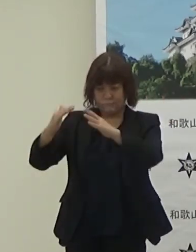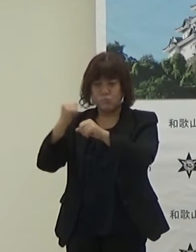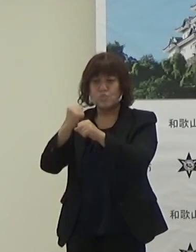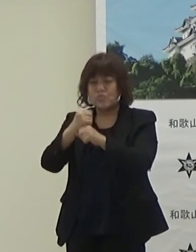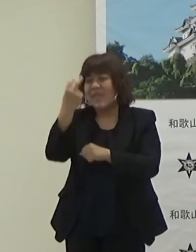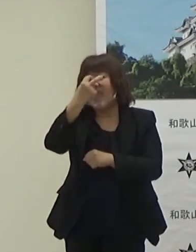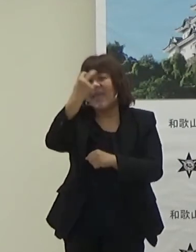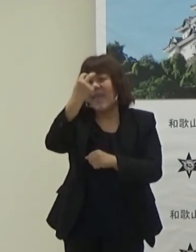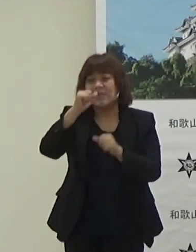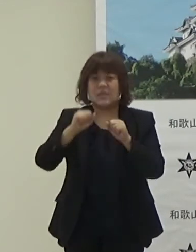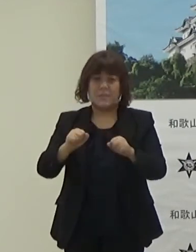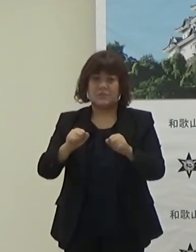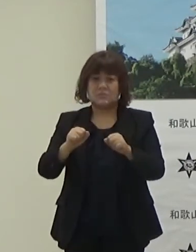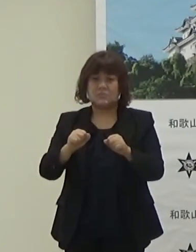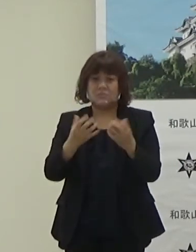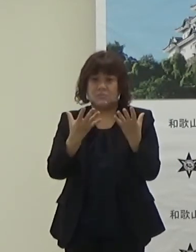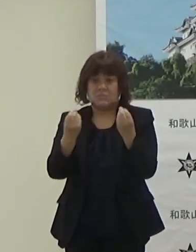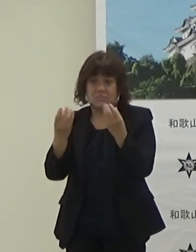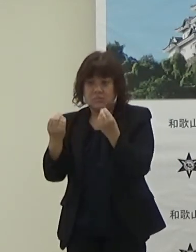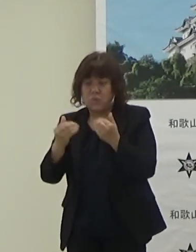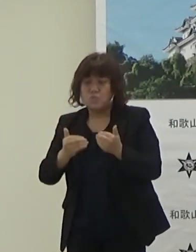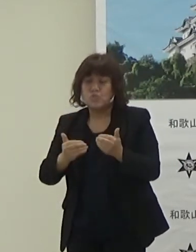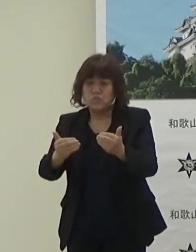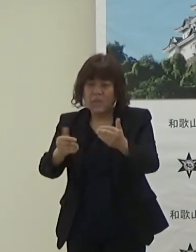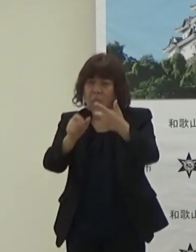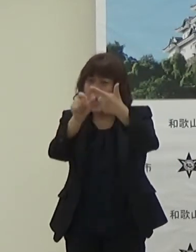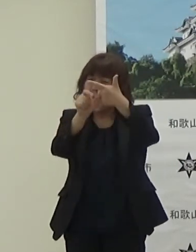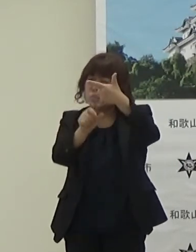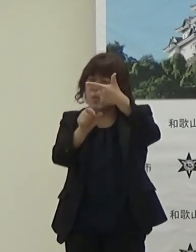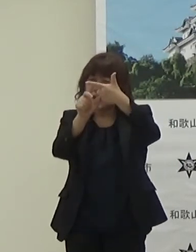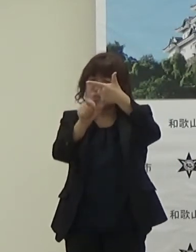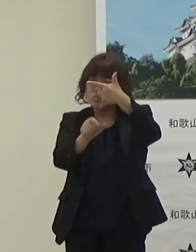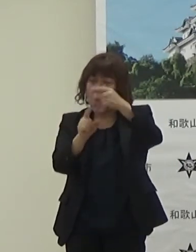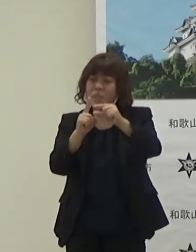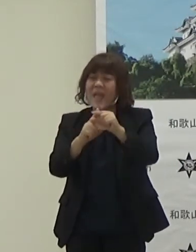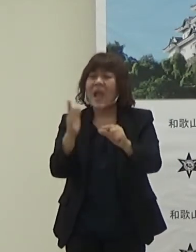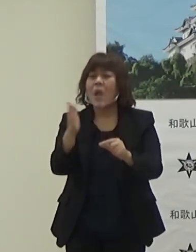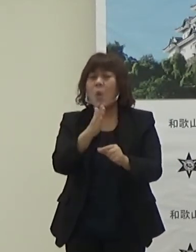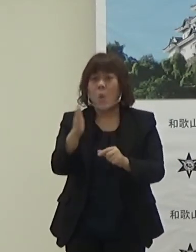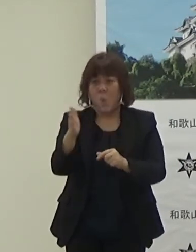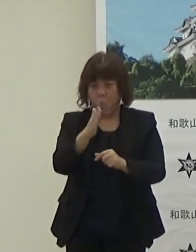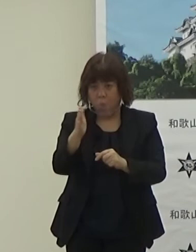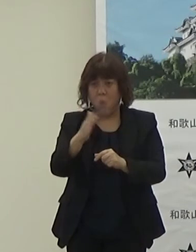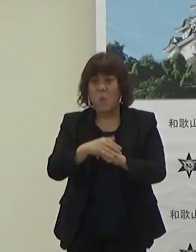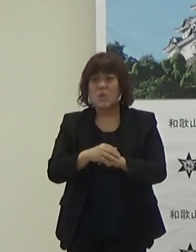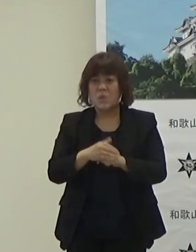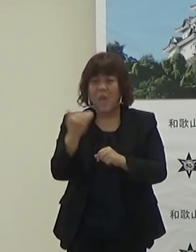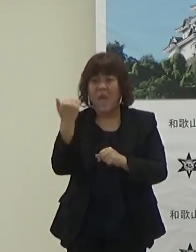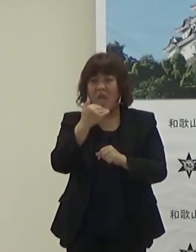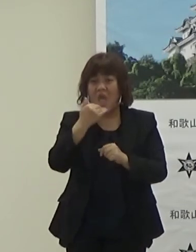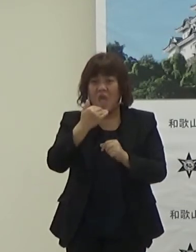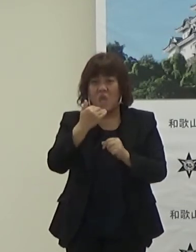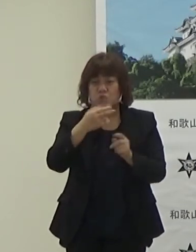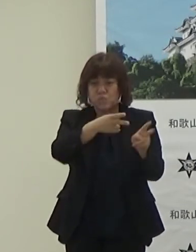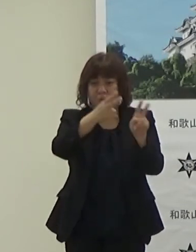順調に進んでて6月の中旬までにはですね その水管橋の新しい